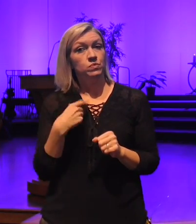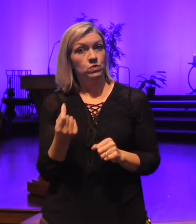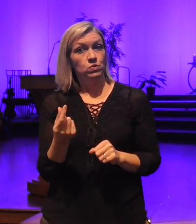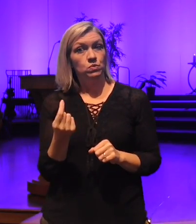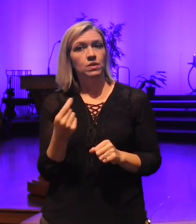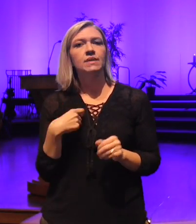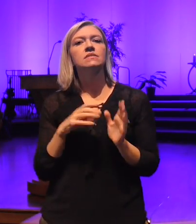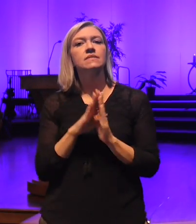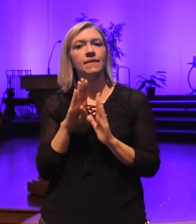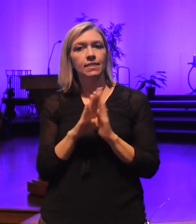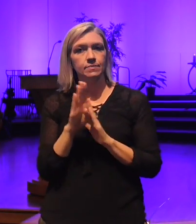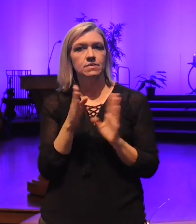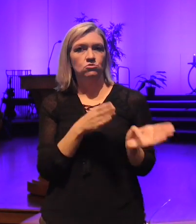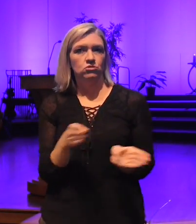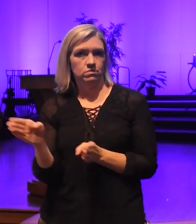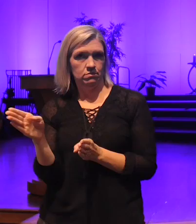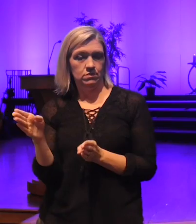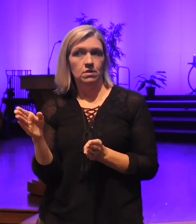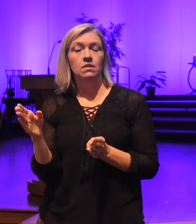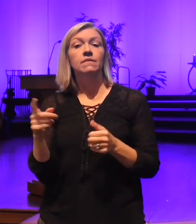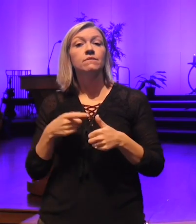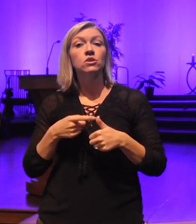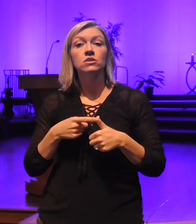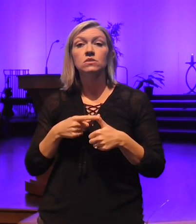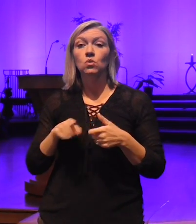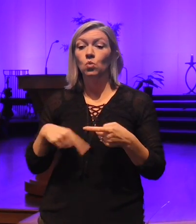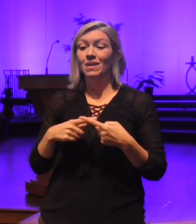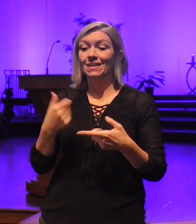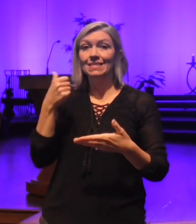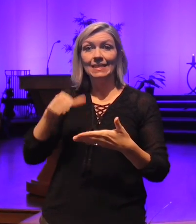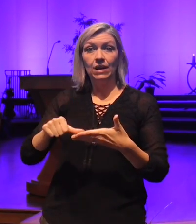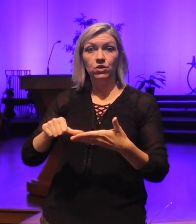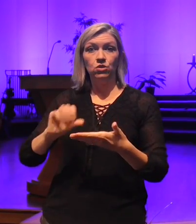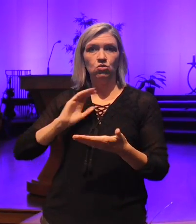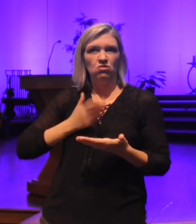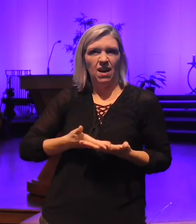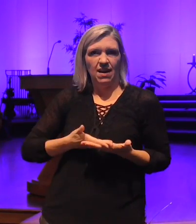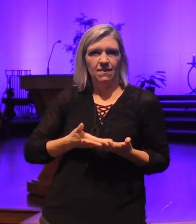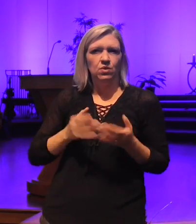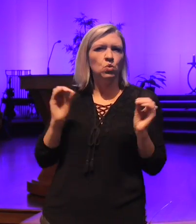una estrategia cuando llegaba una carta anónima y puedes decírselo porque Son